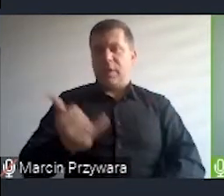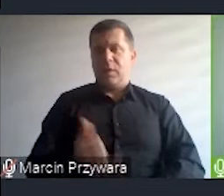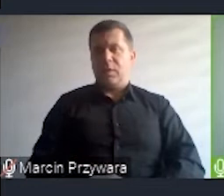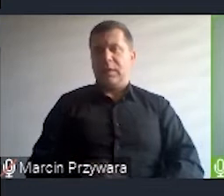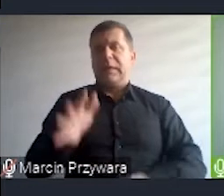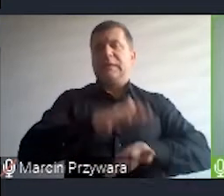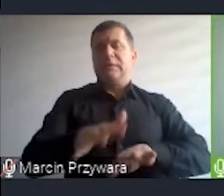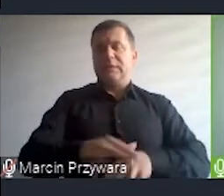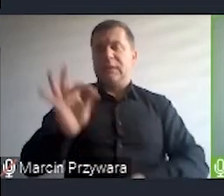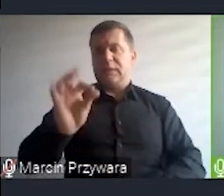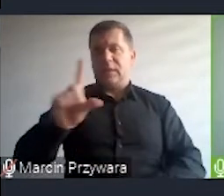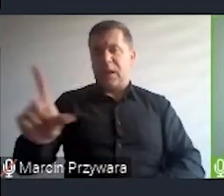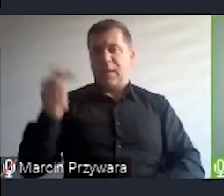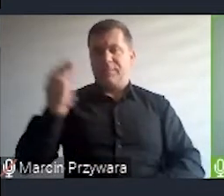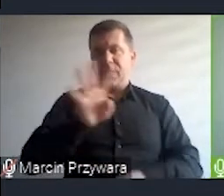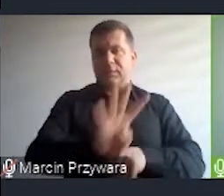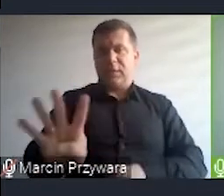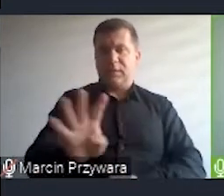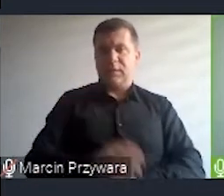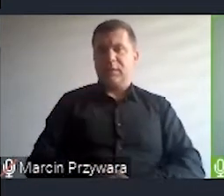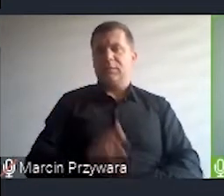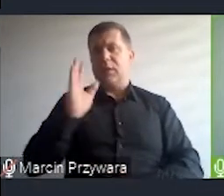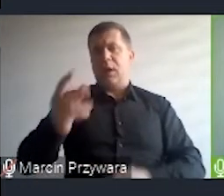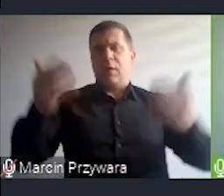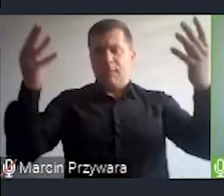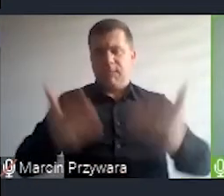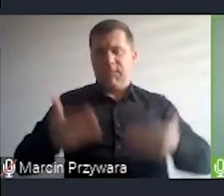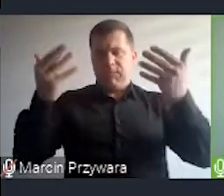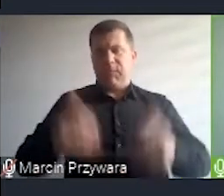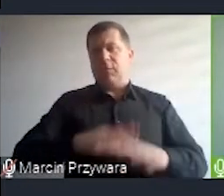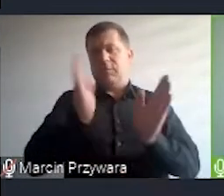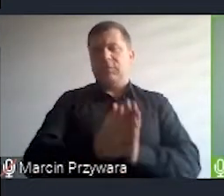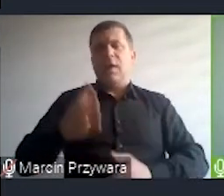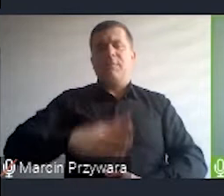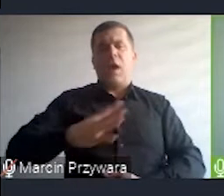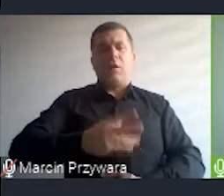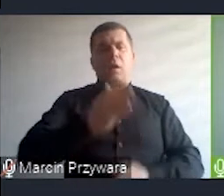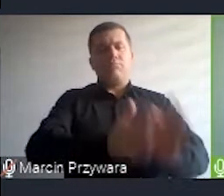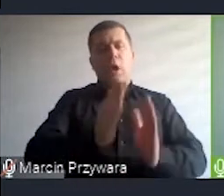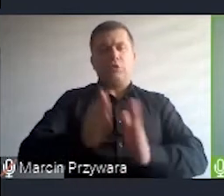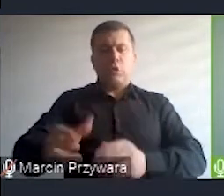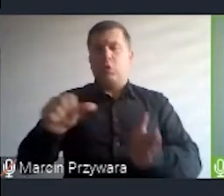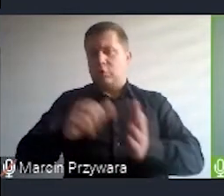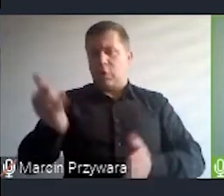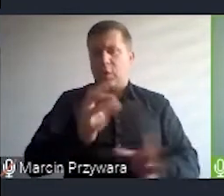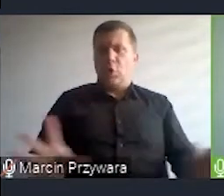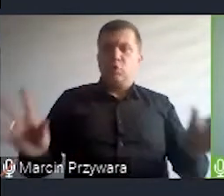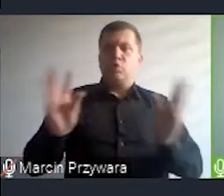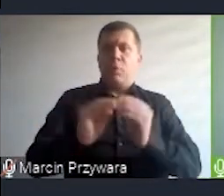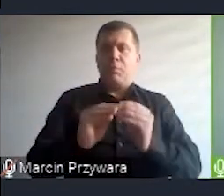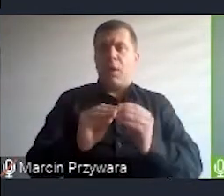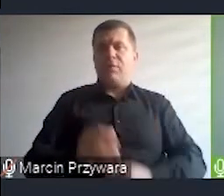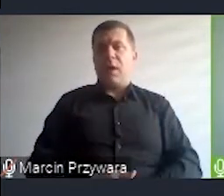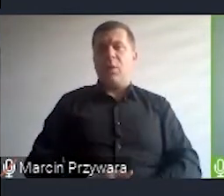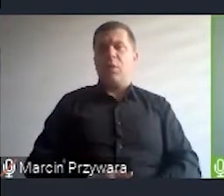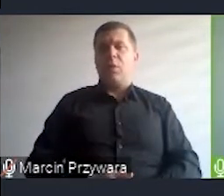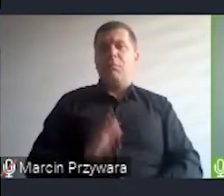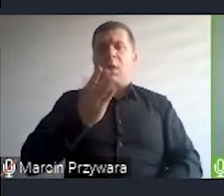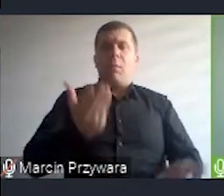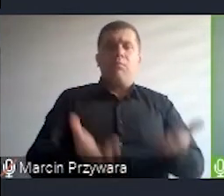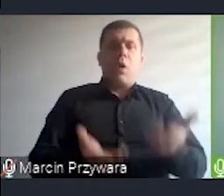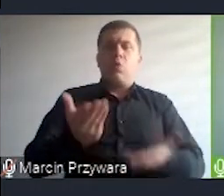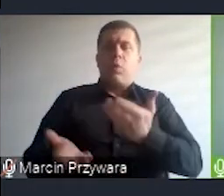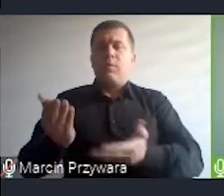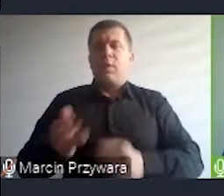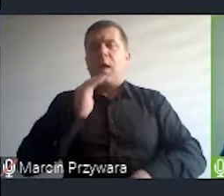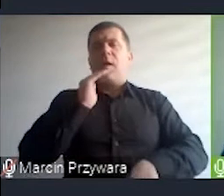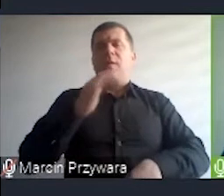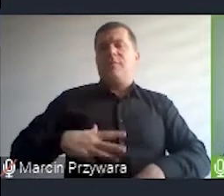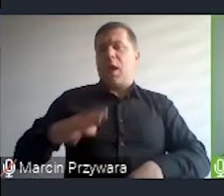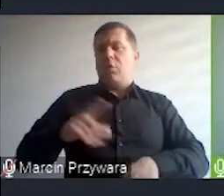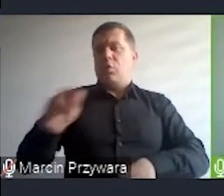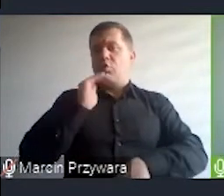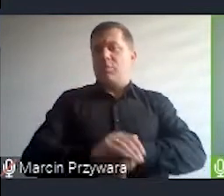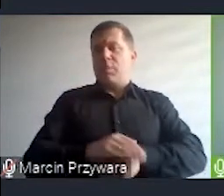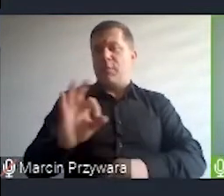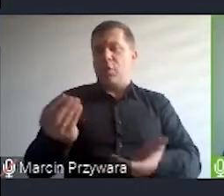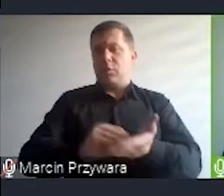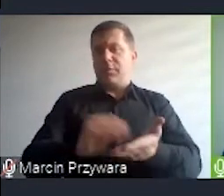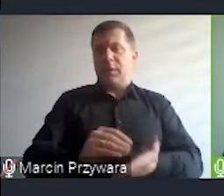System SL2014 by zliczał wartość tych poszczególnych środków trwałych, sumował ją i porównywał z wartością z umowy o dofinansowanie.